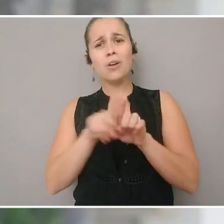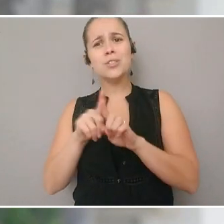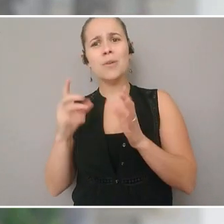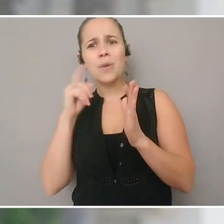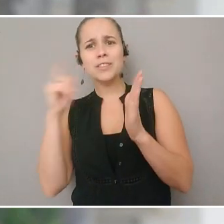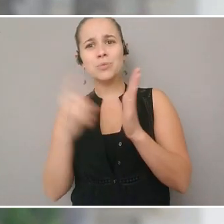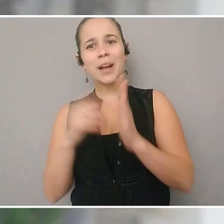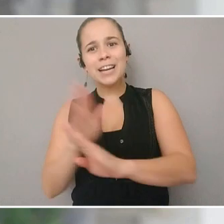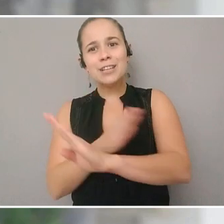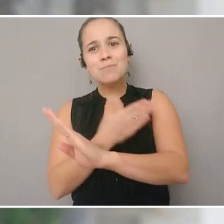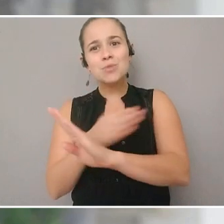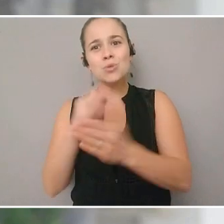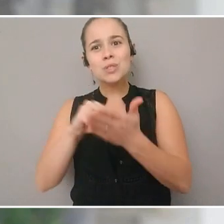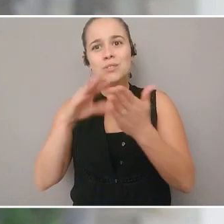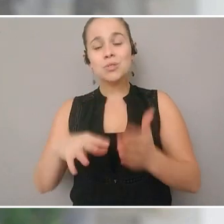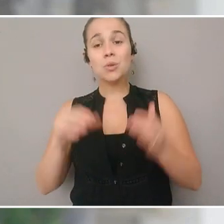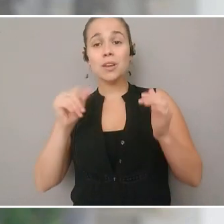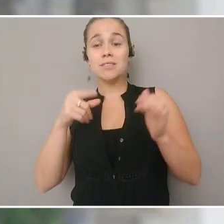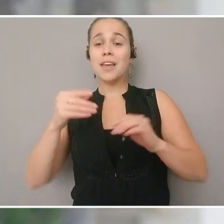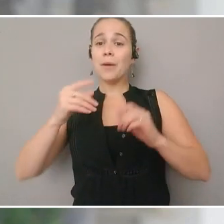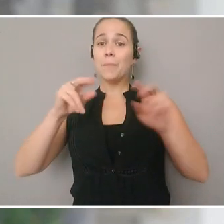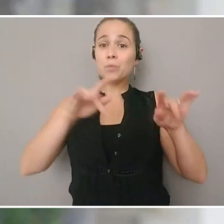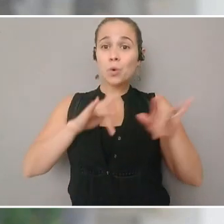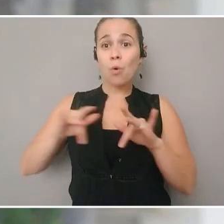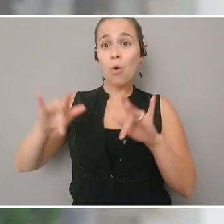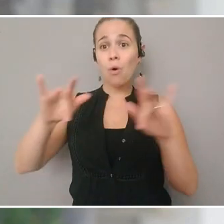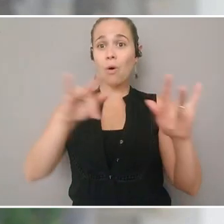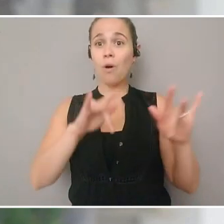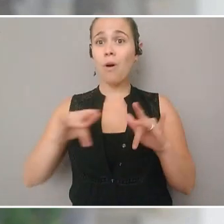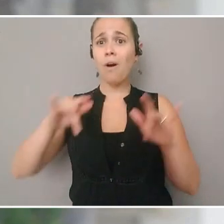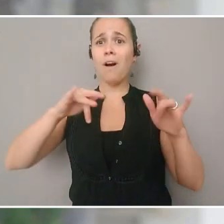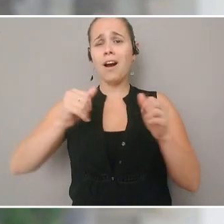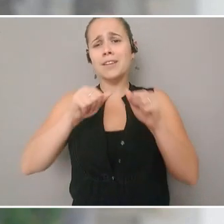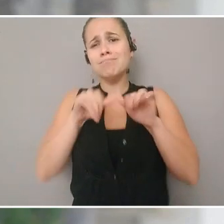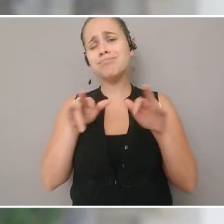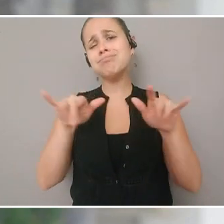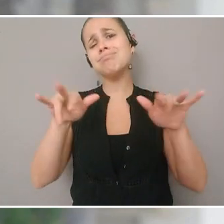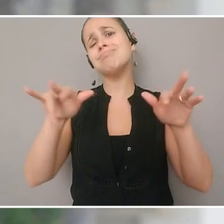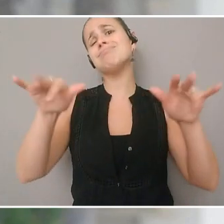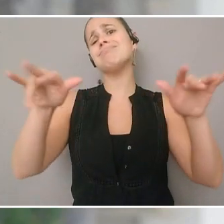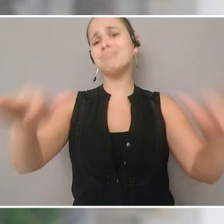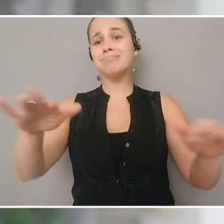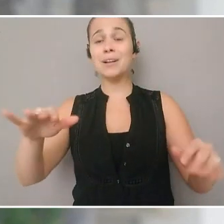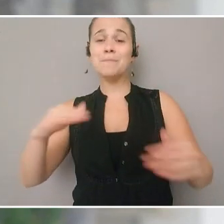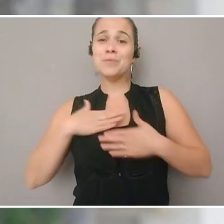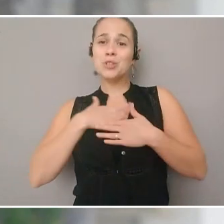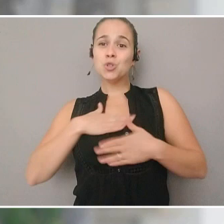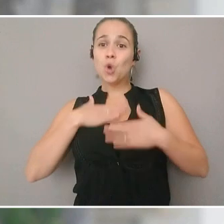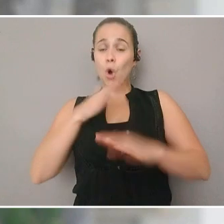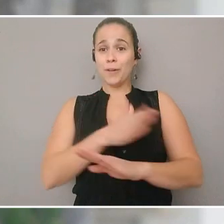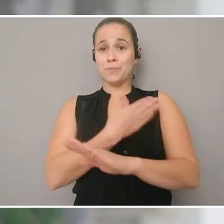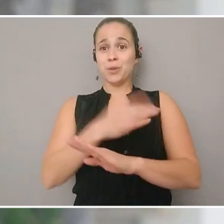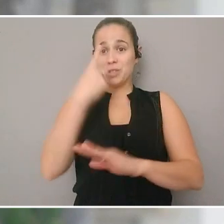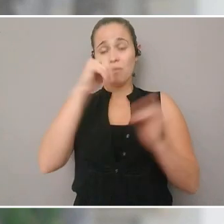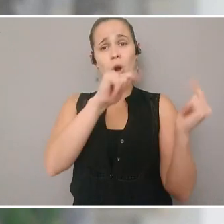de musica que han estado grabando piezas y trajeron la alegría de la música a